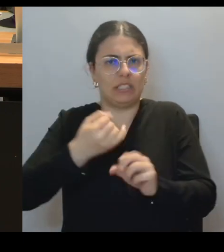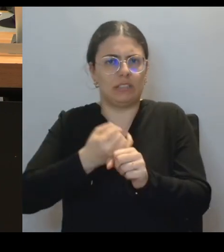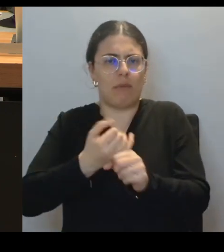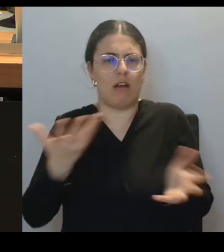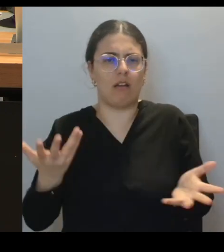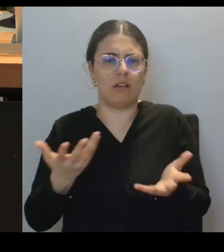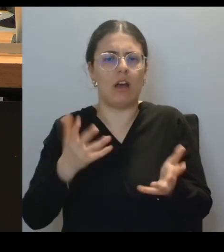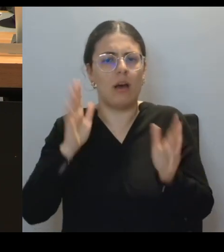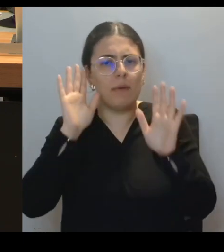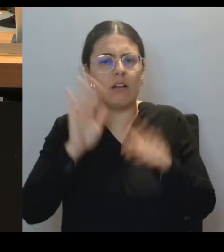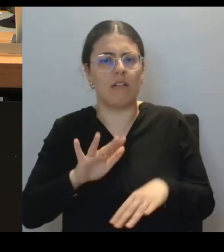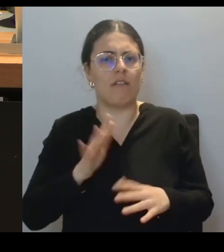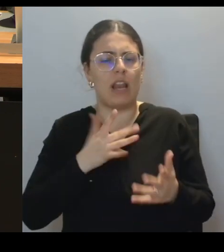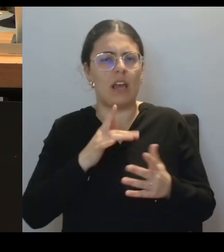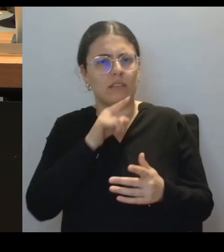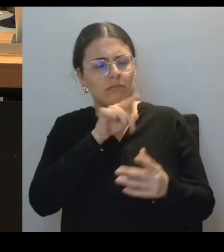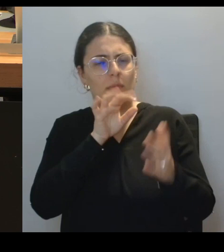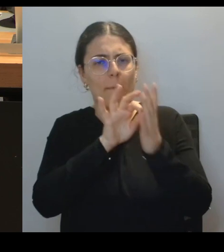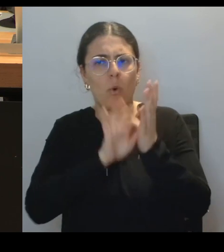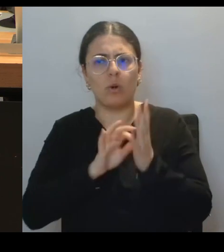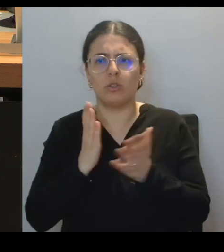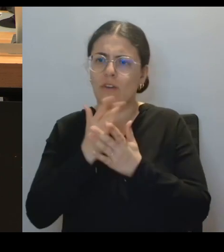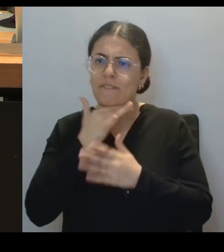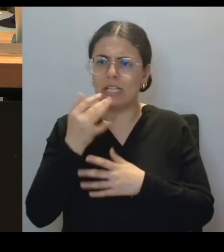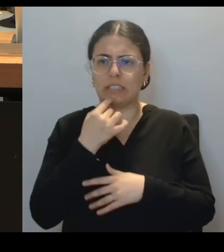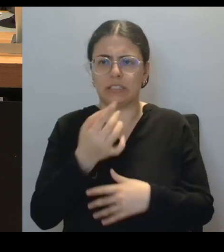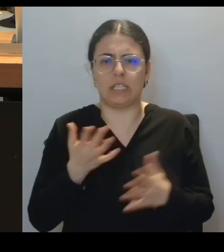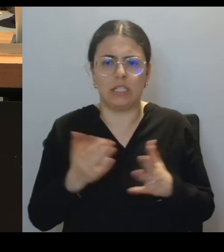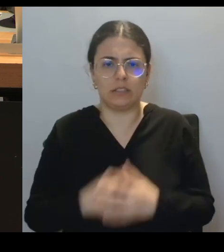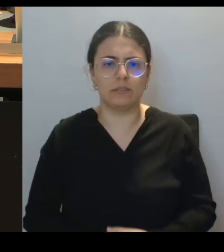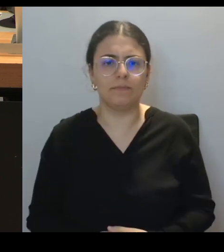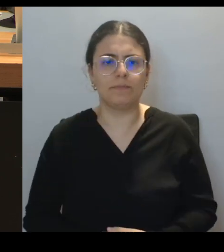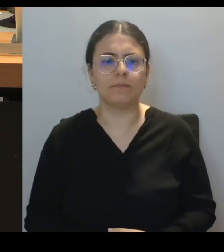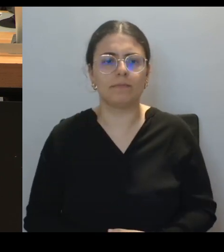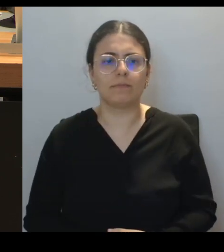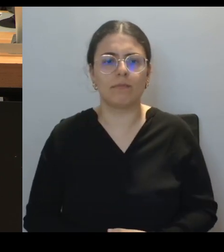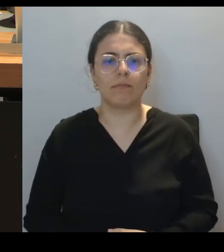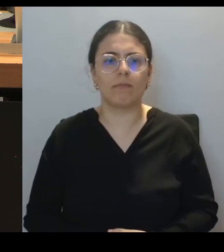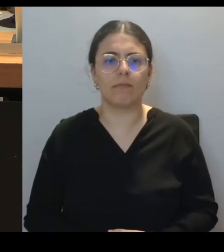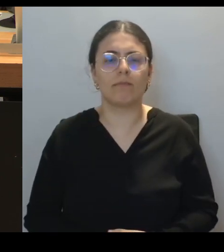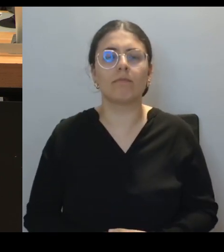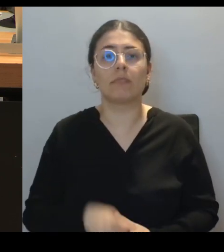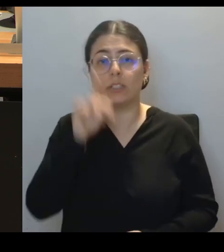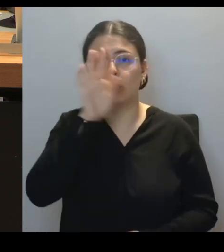Die Bundesrepublik Deutschland hat in voller Souveränität darauf legen Sie doch mal viel Wert